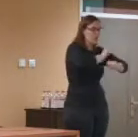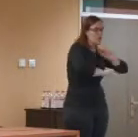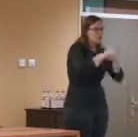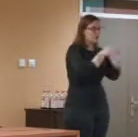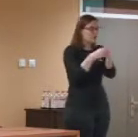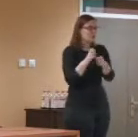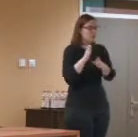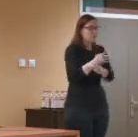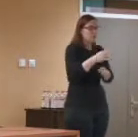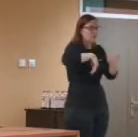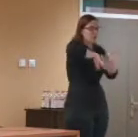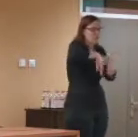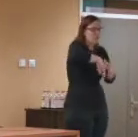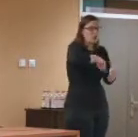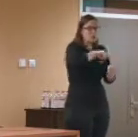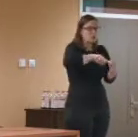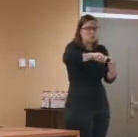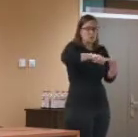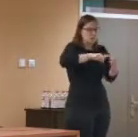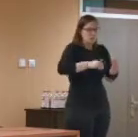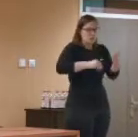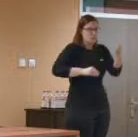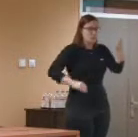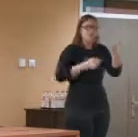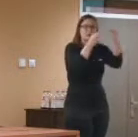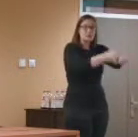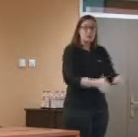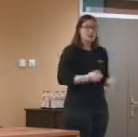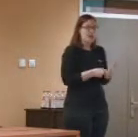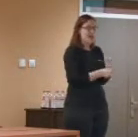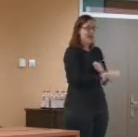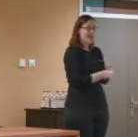clubs de fútbol... Siempre colocaban a sus peones, a su gente en lugares estratégicos,